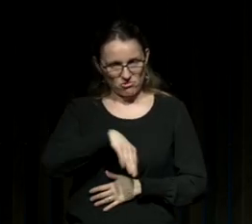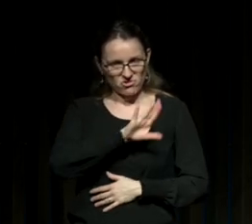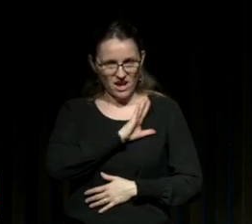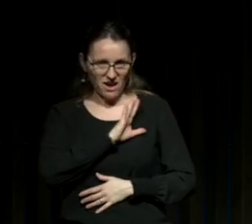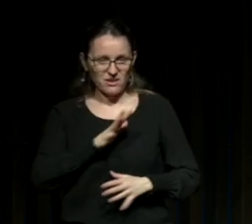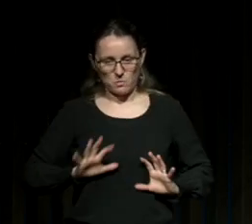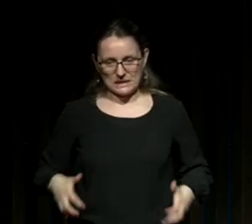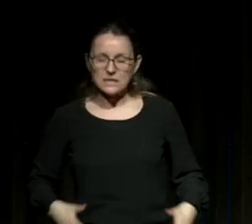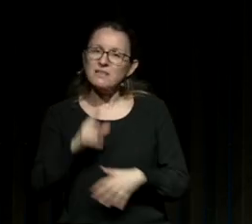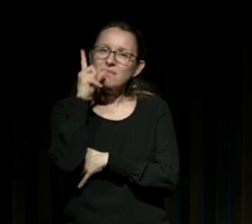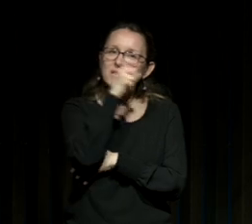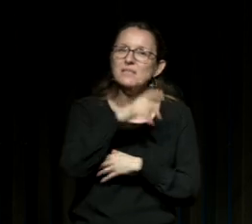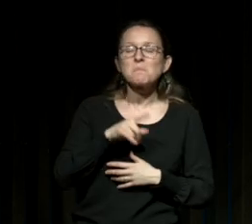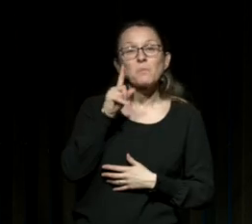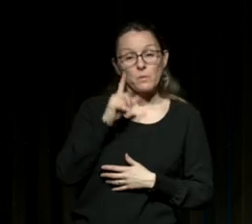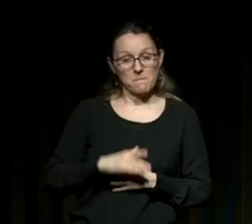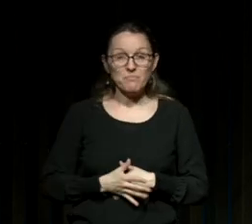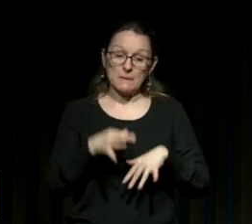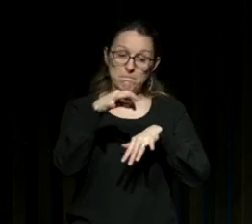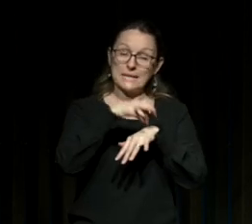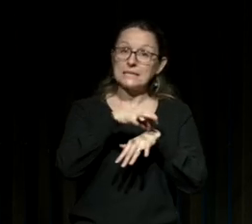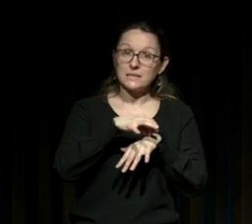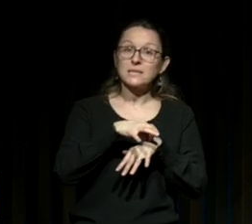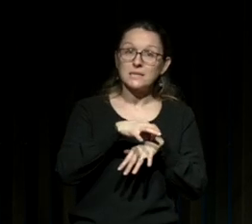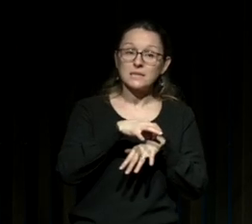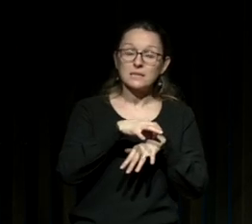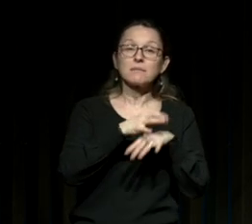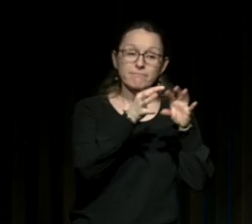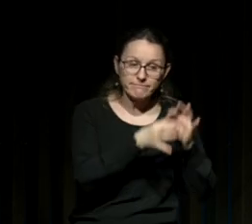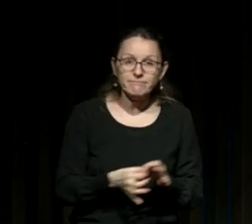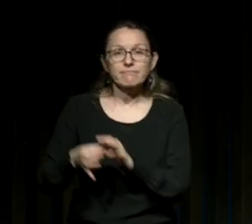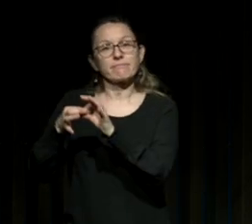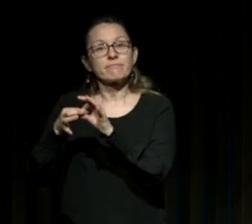l'obésité c'est une maladie mais qui est elle même associée à un certain nombre de maladies